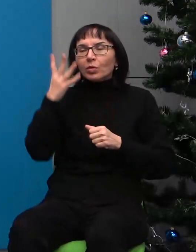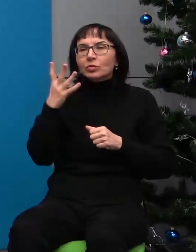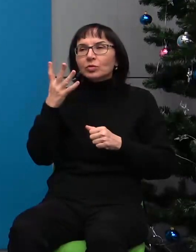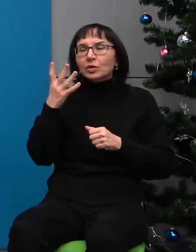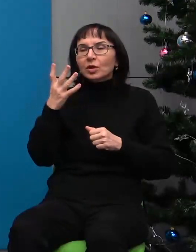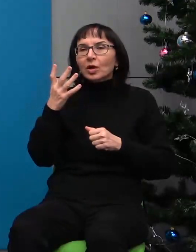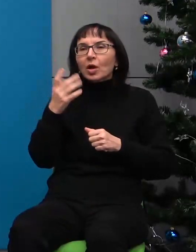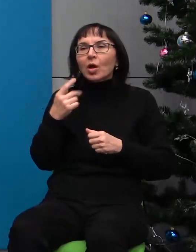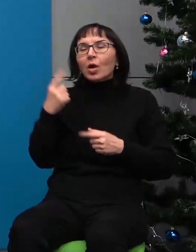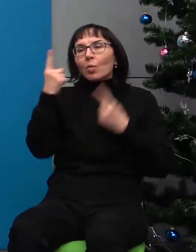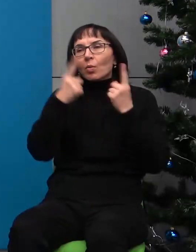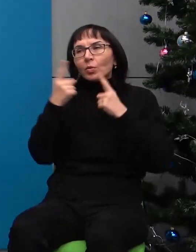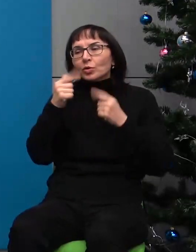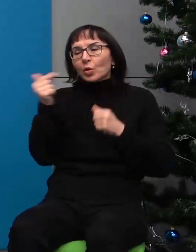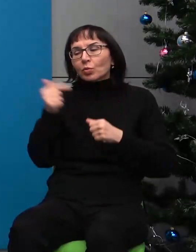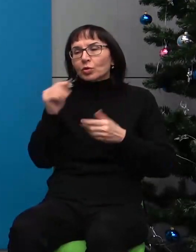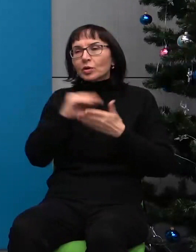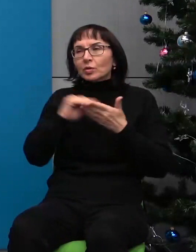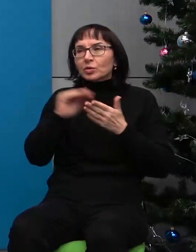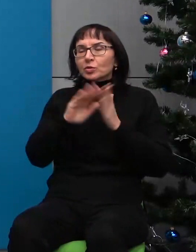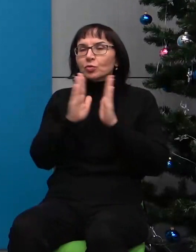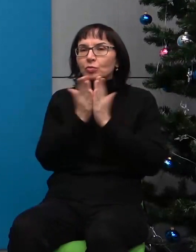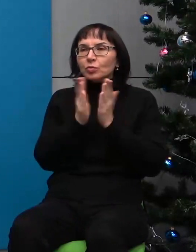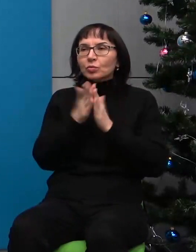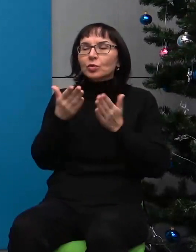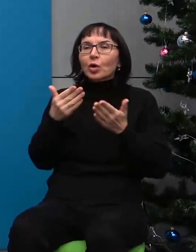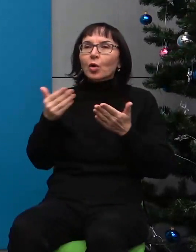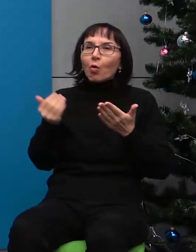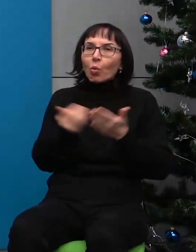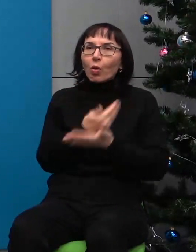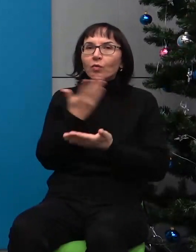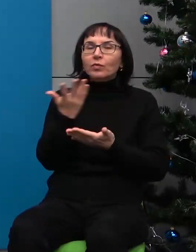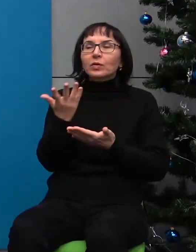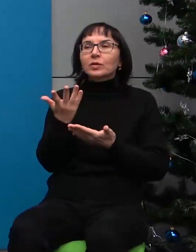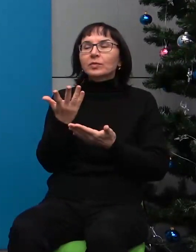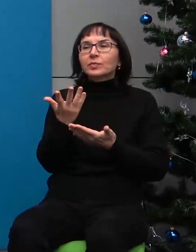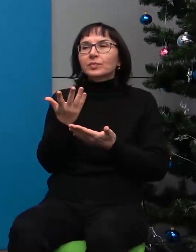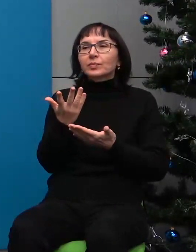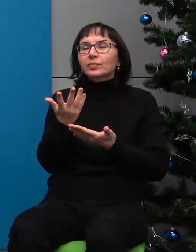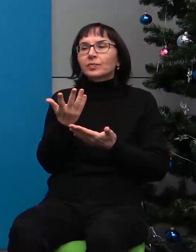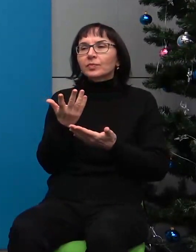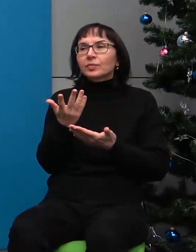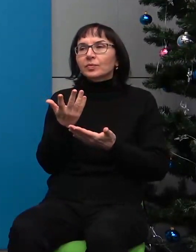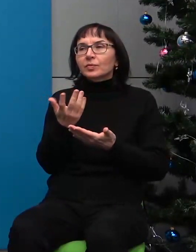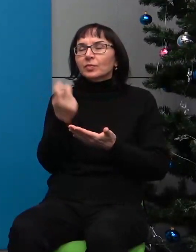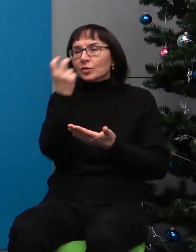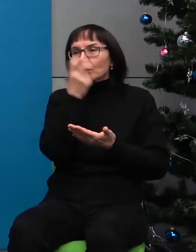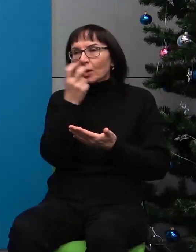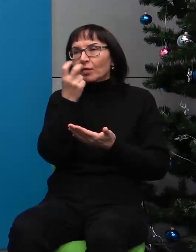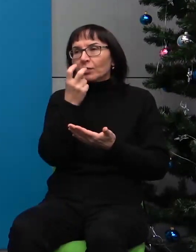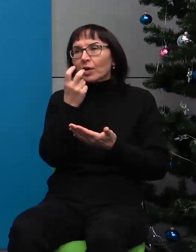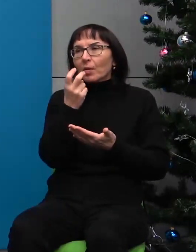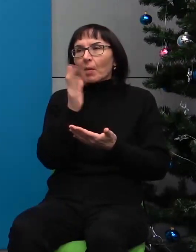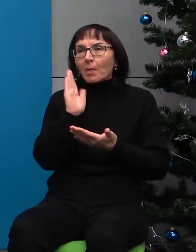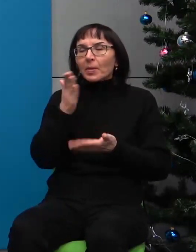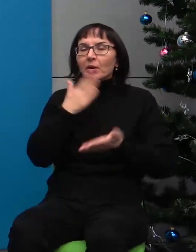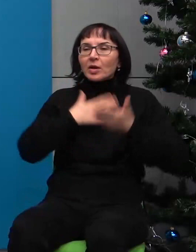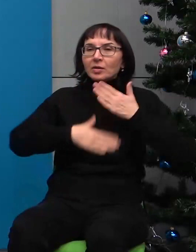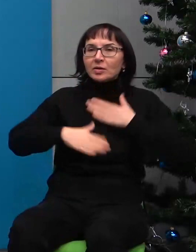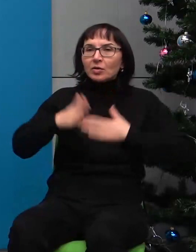Muszę napisać książkę o czymś, co jest nowe, co coś da ludziom, z czego będę zadowolony literacko i co się będzie wpisywało w gatunek.